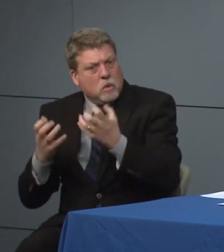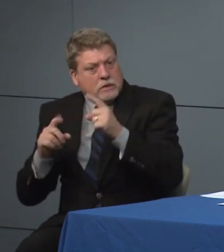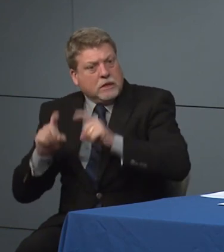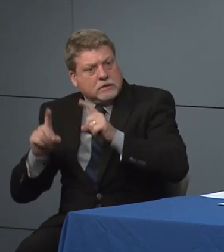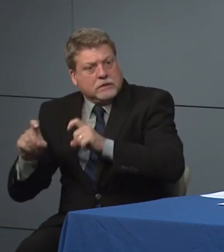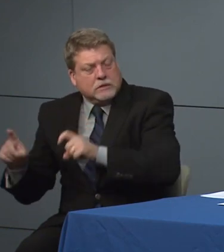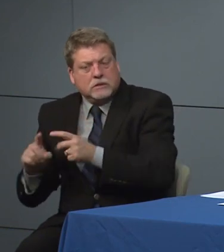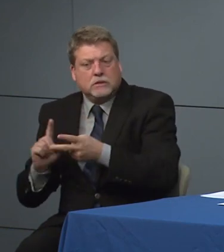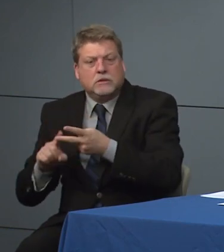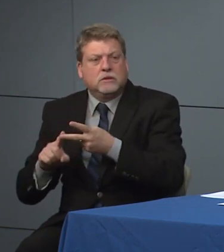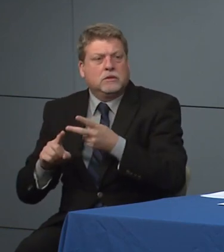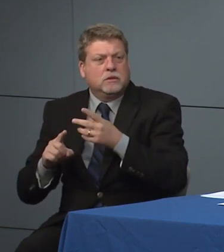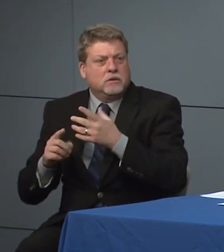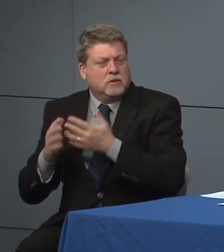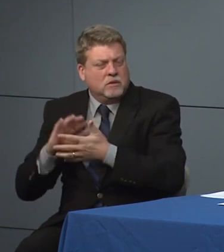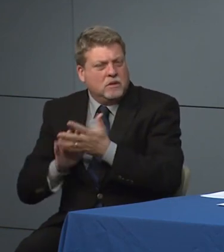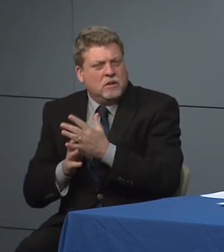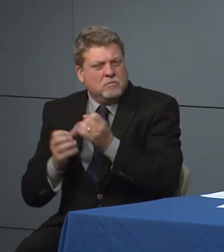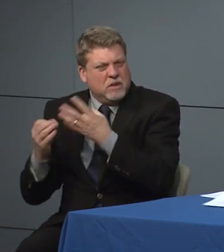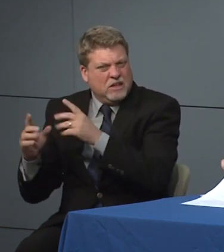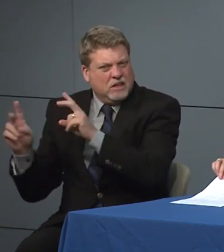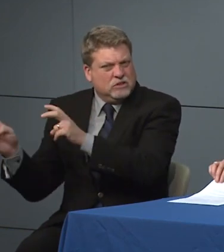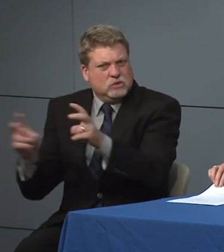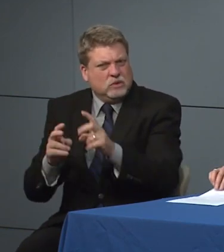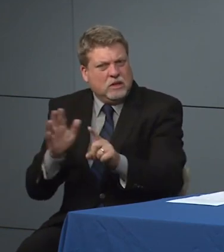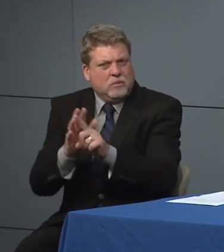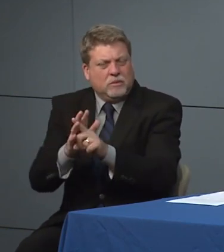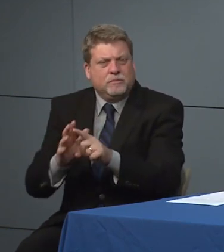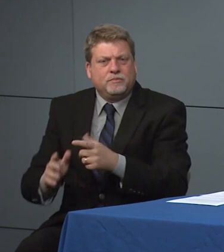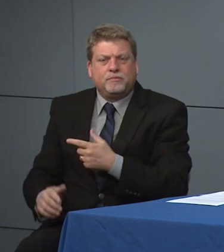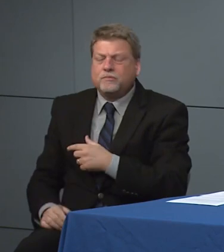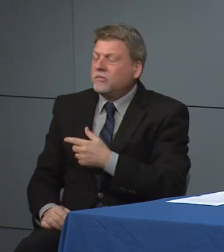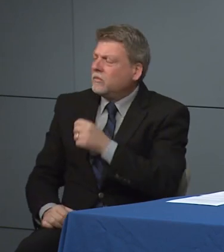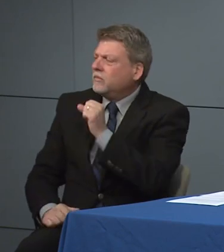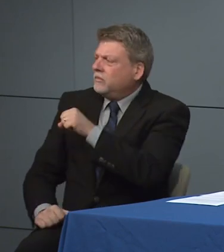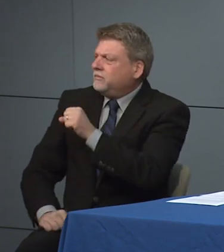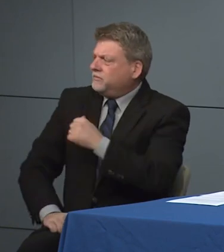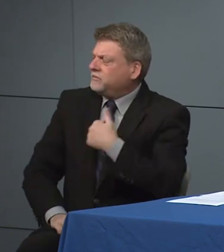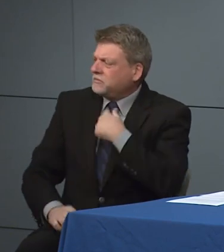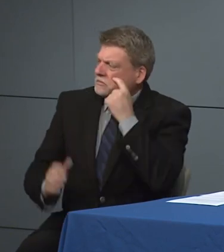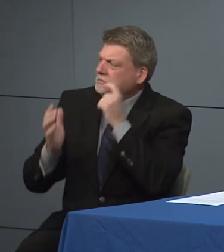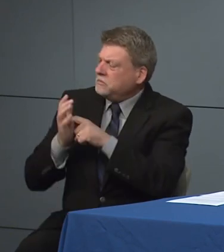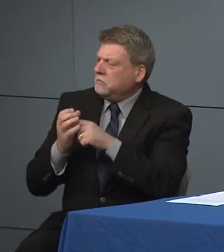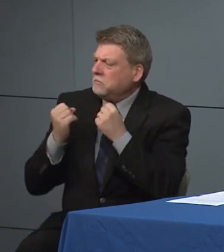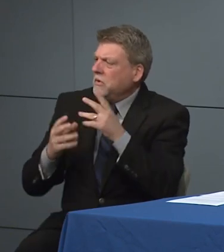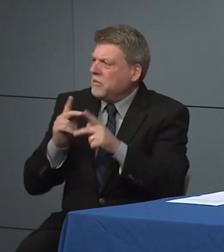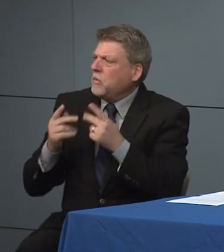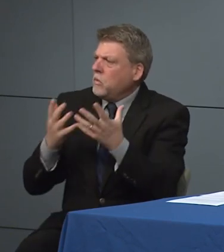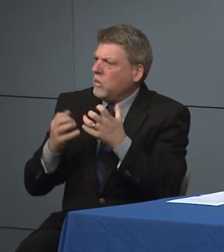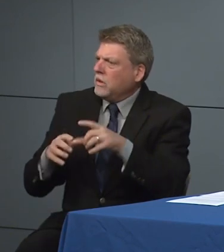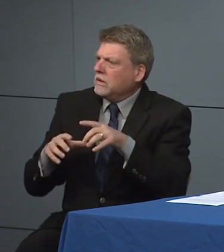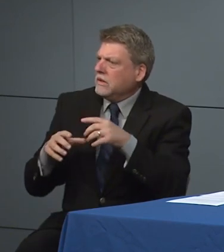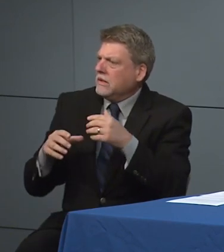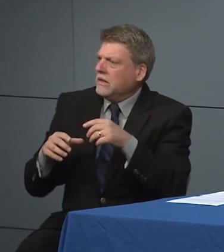tiendas de comestibles anote donde se pueden hacer las pruebas sabemos que hay una demanda de más pruebas. Estamos